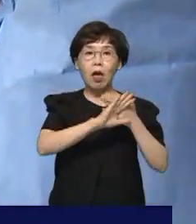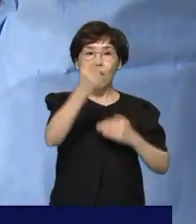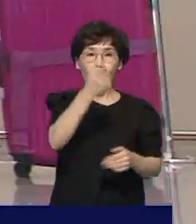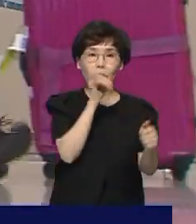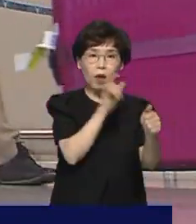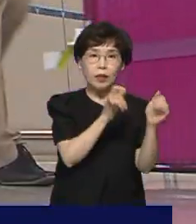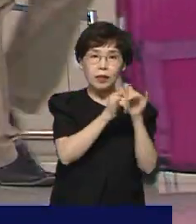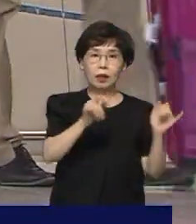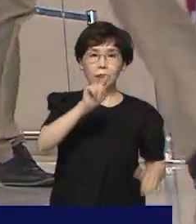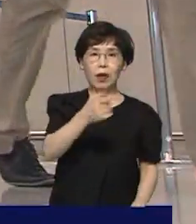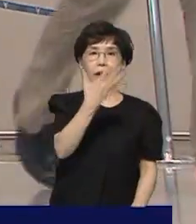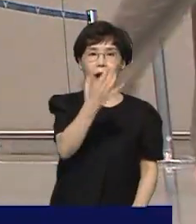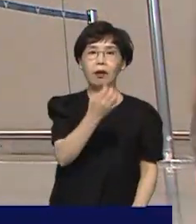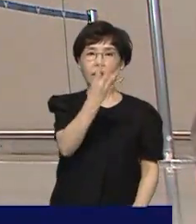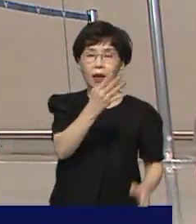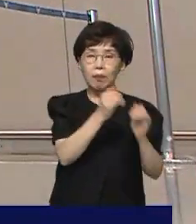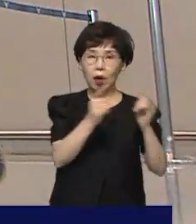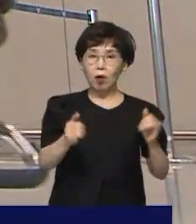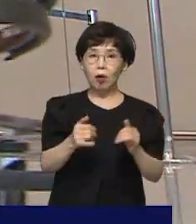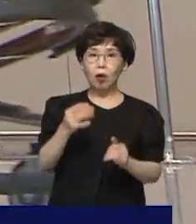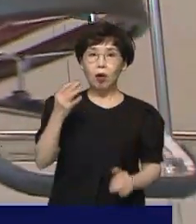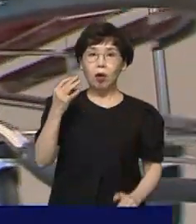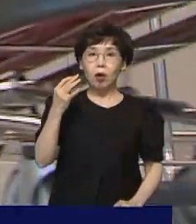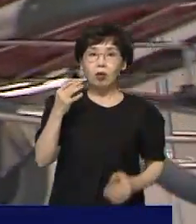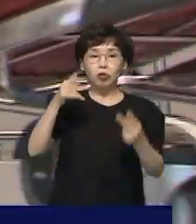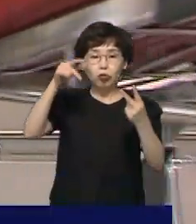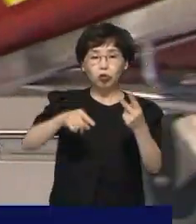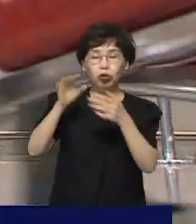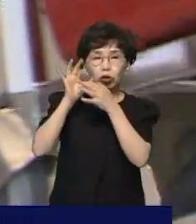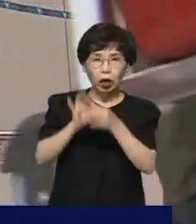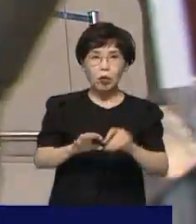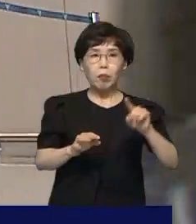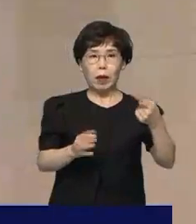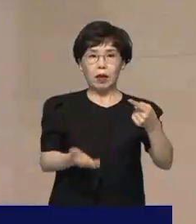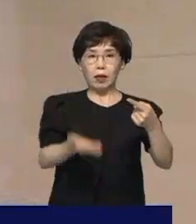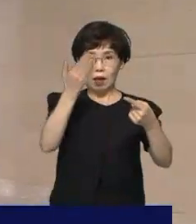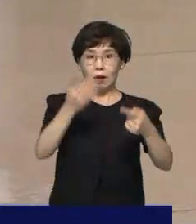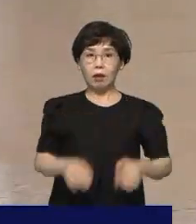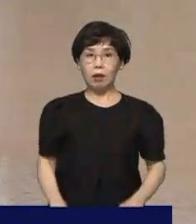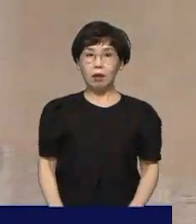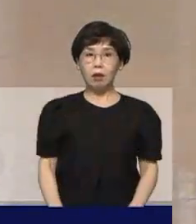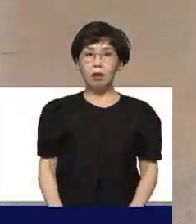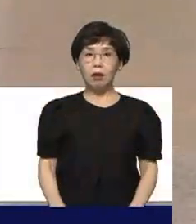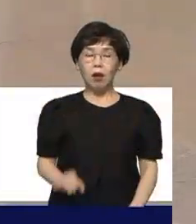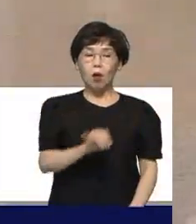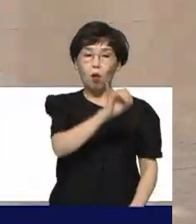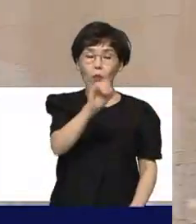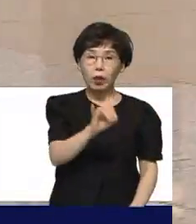해외 유입 환자는 194명으로 2주째 세 자릿수를 기록하고 있습니다. 기존 오미크론 바이러스보다 전파력이